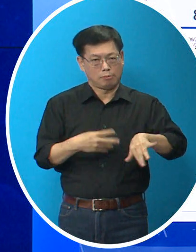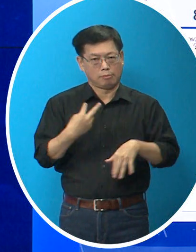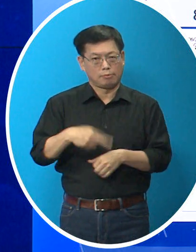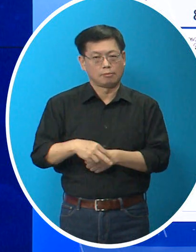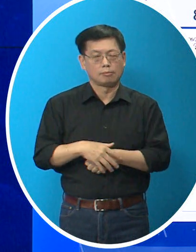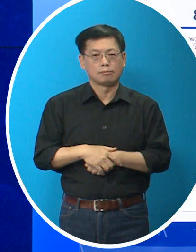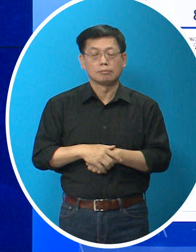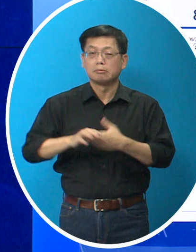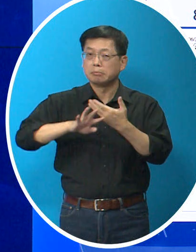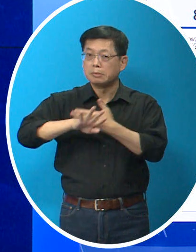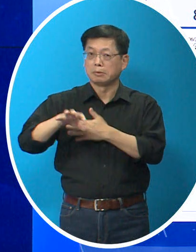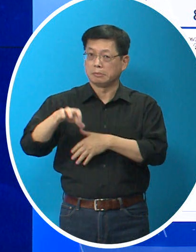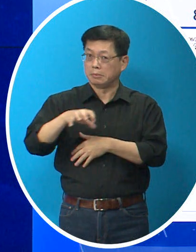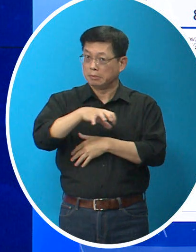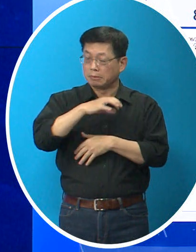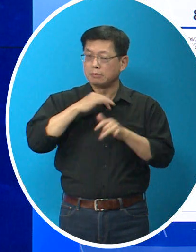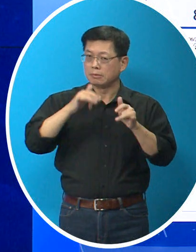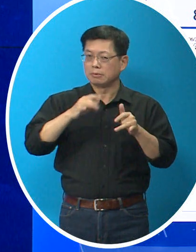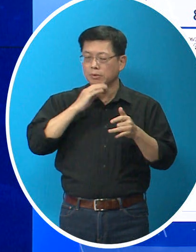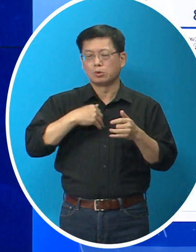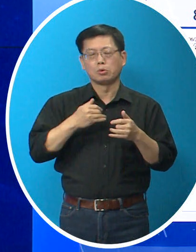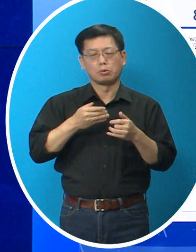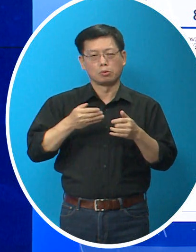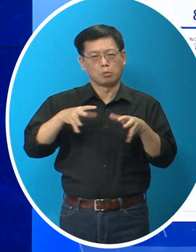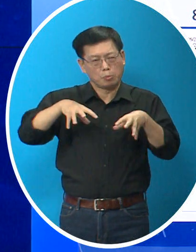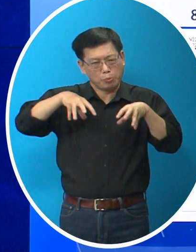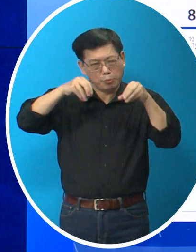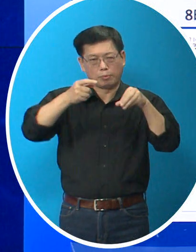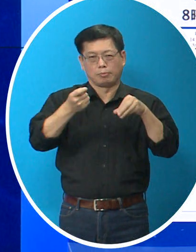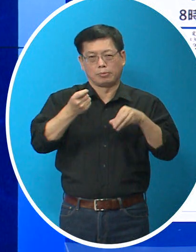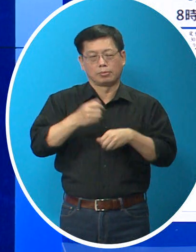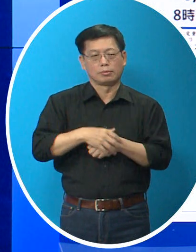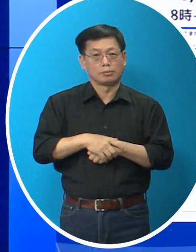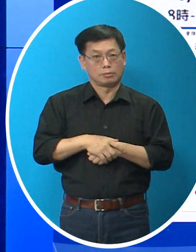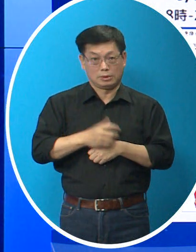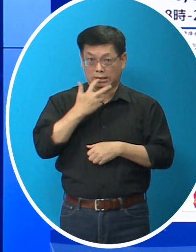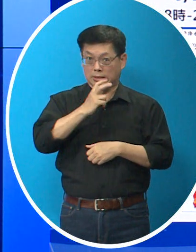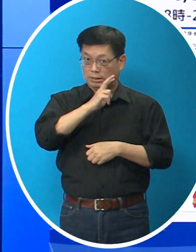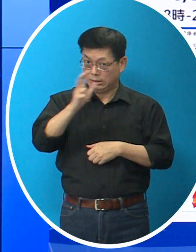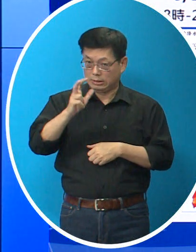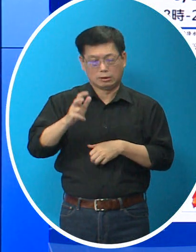其他地方的降雨會稍微緩和下來一點 相對來說白天不會那麼大了